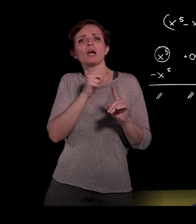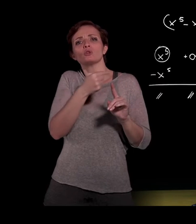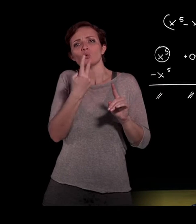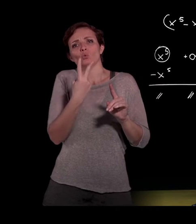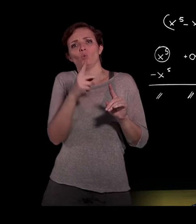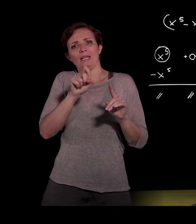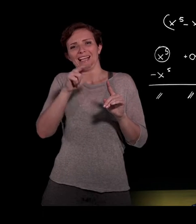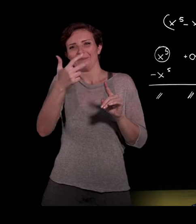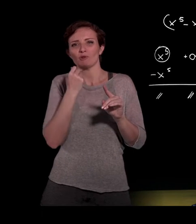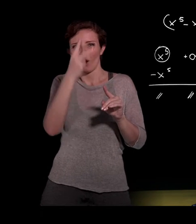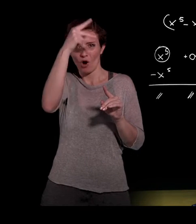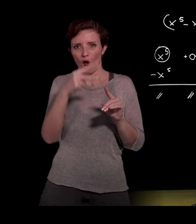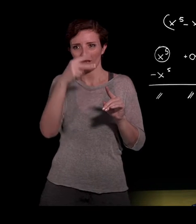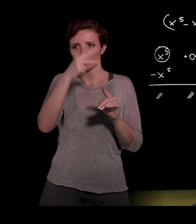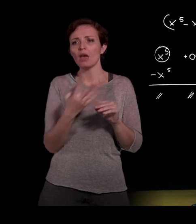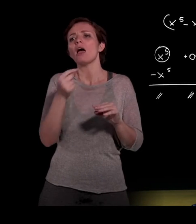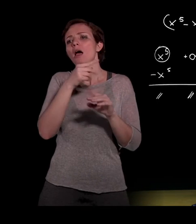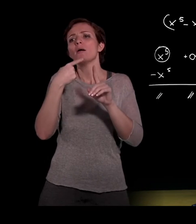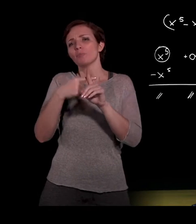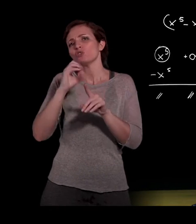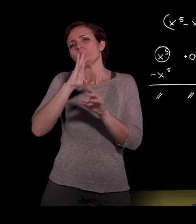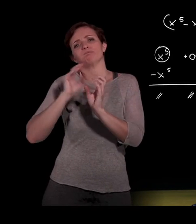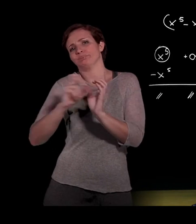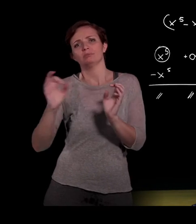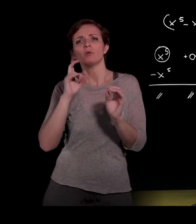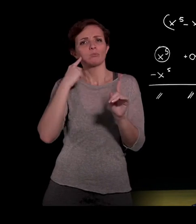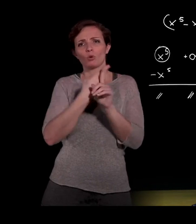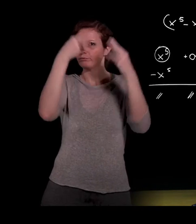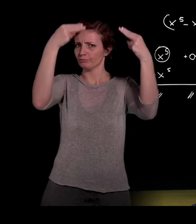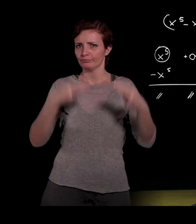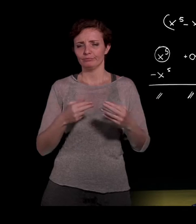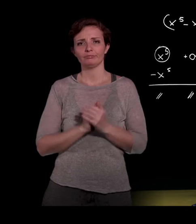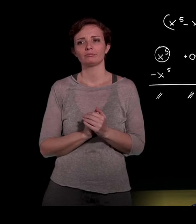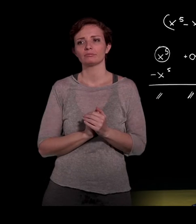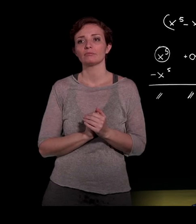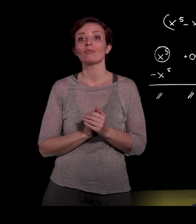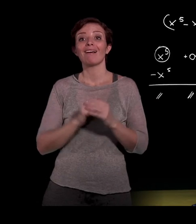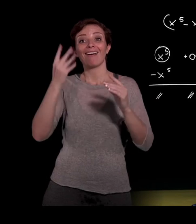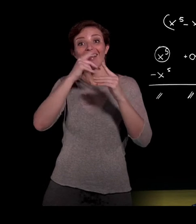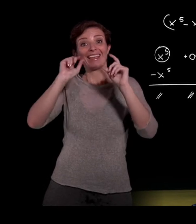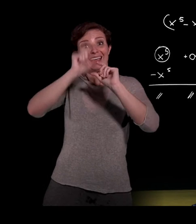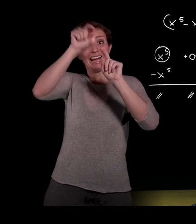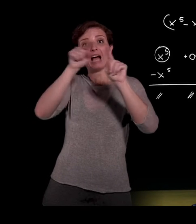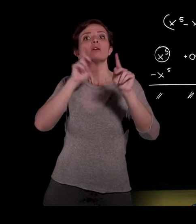e ancora +0x²+0x+1 che riportiamo. Il grado del numeratore è ancora maggiore di quello del denominatore,